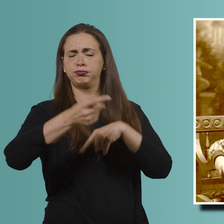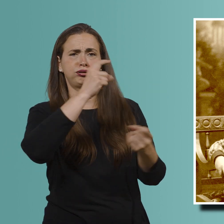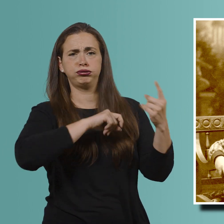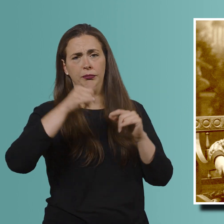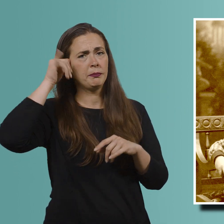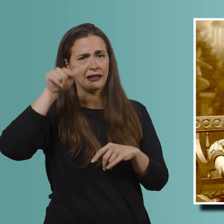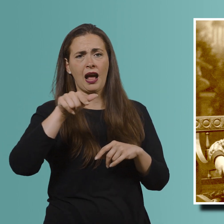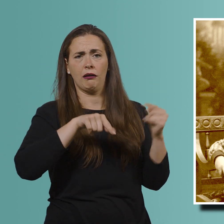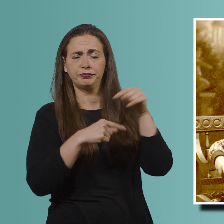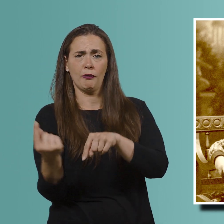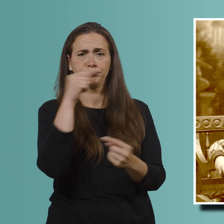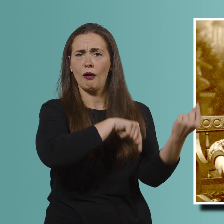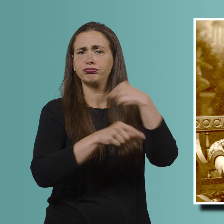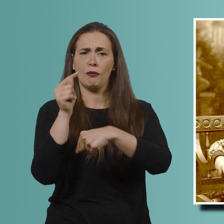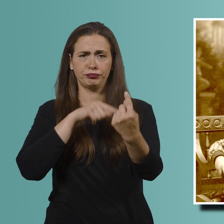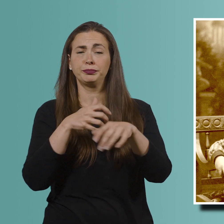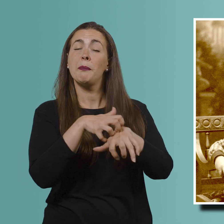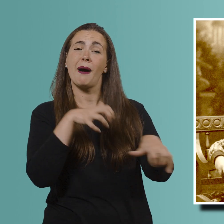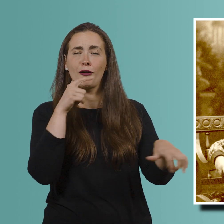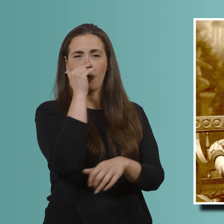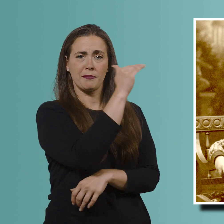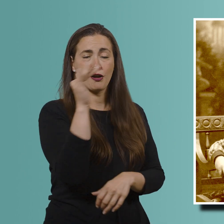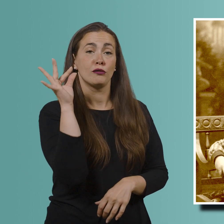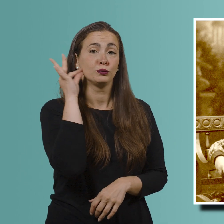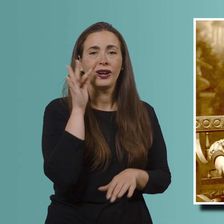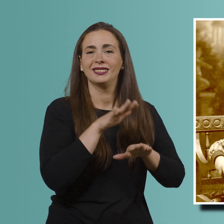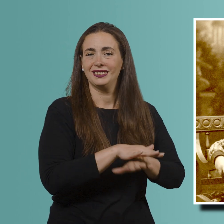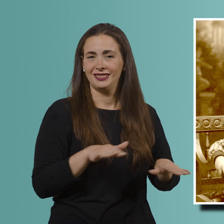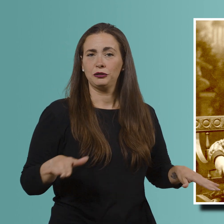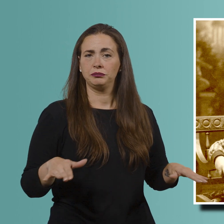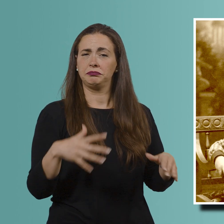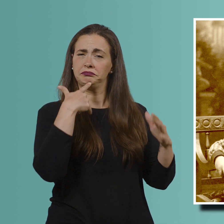de refugiats a Mataró, majoritàriament de persones grans, dones i infants.